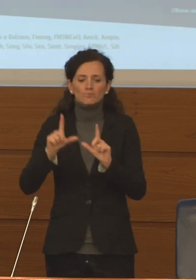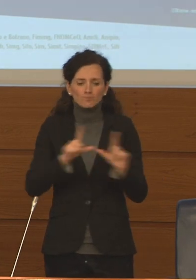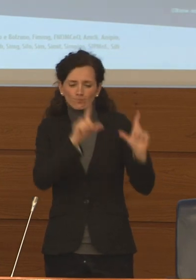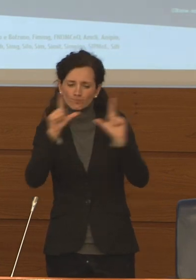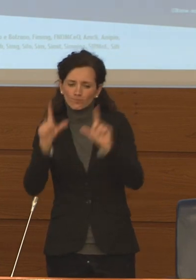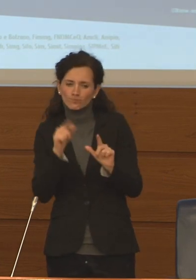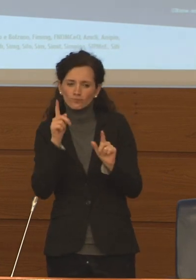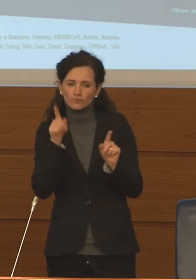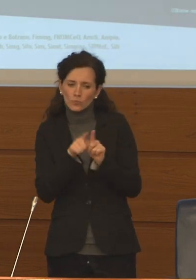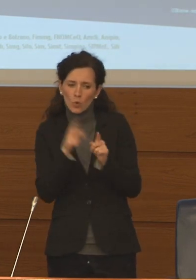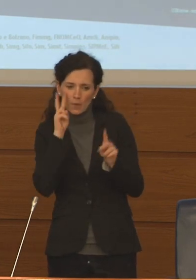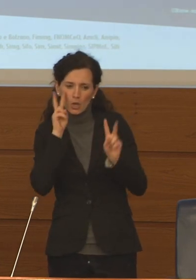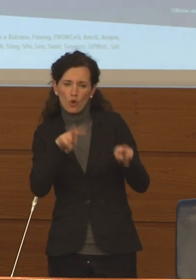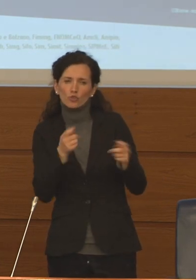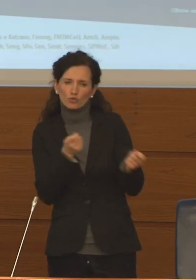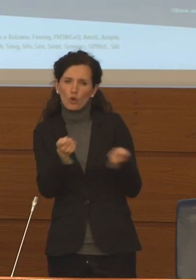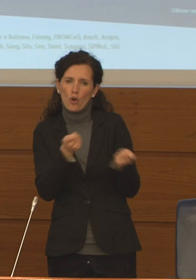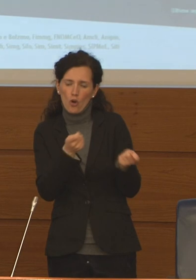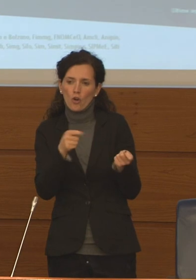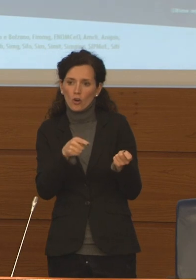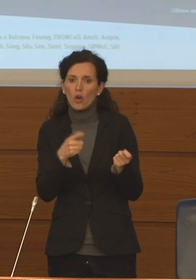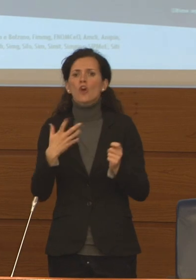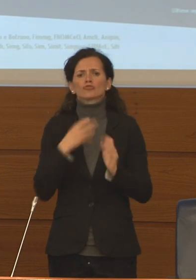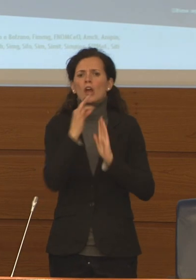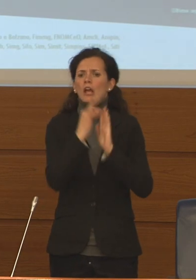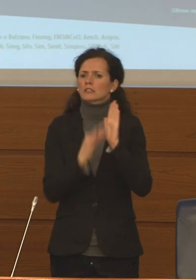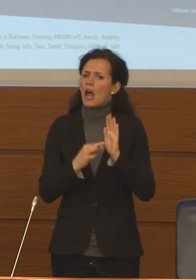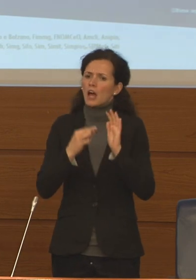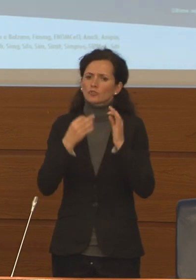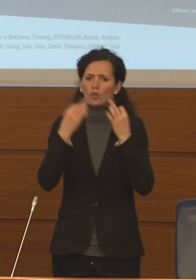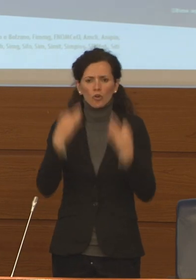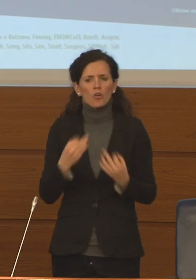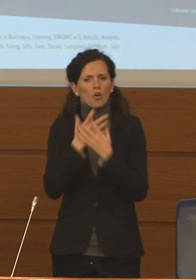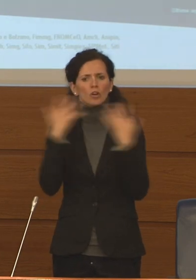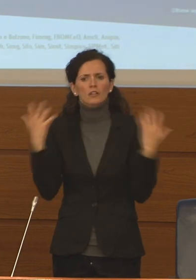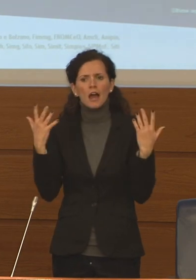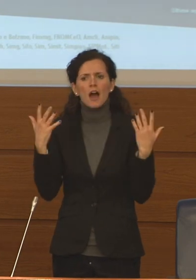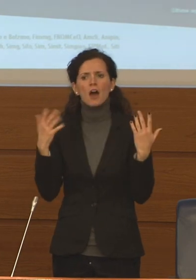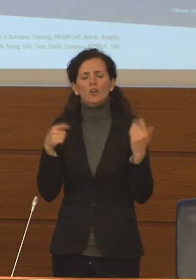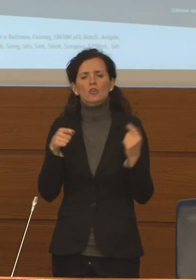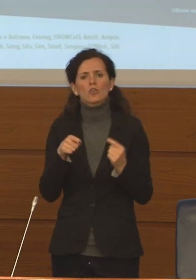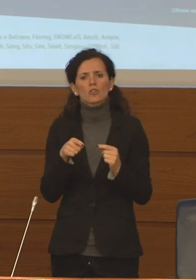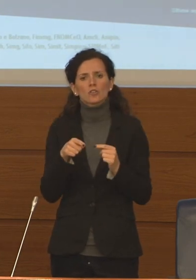Abbiamo un dato obiettivo che viene rappresentato, di una diffusione anche se